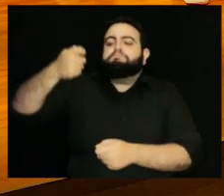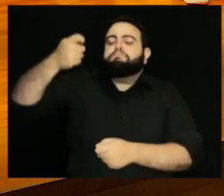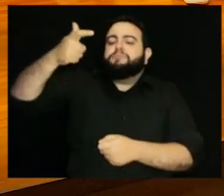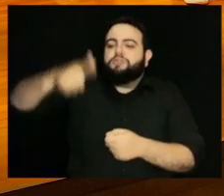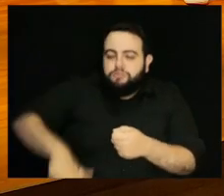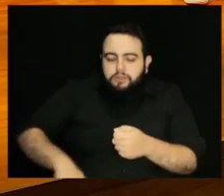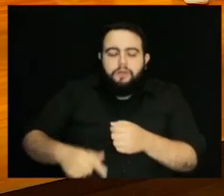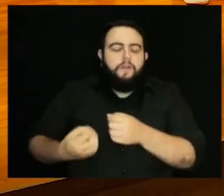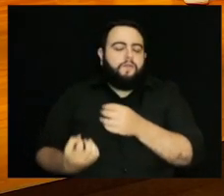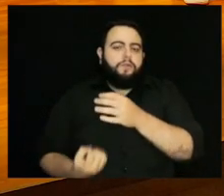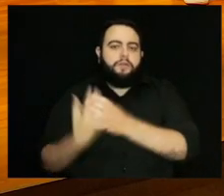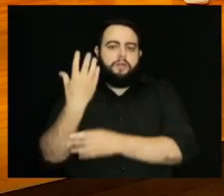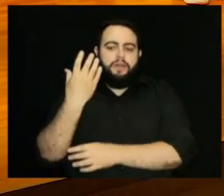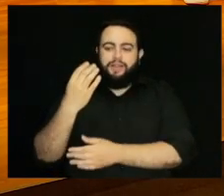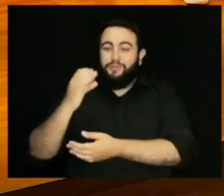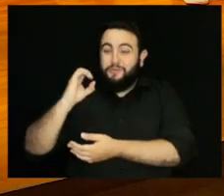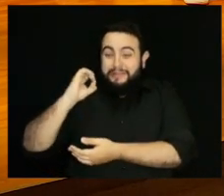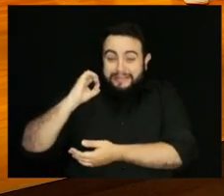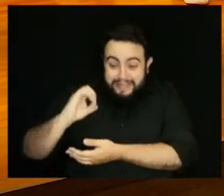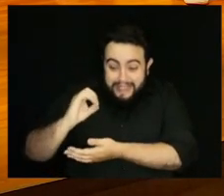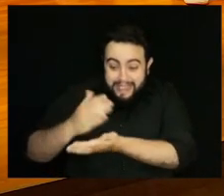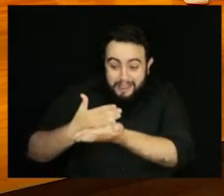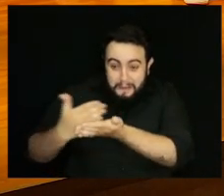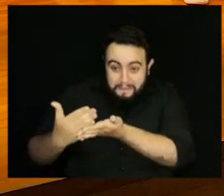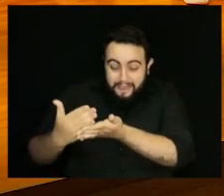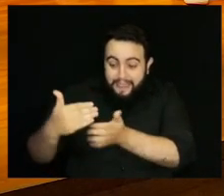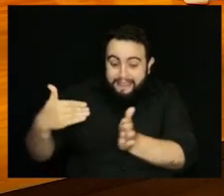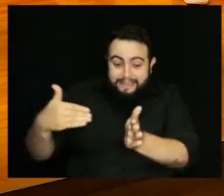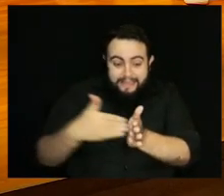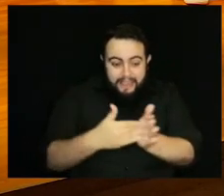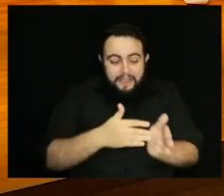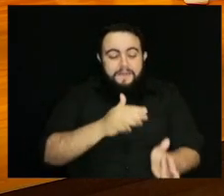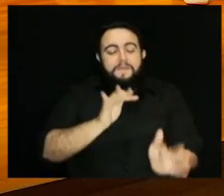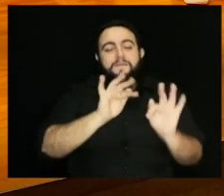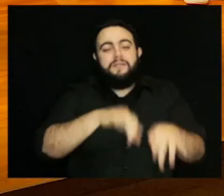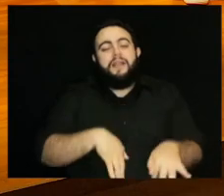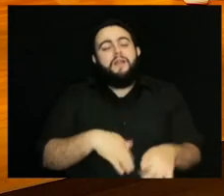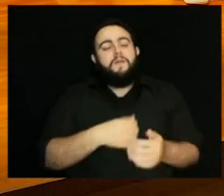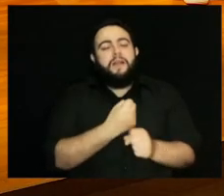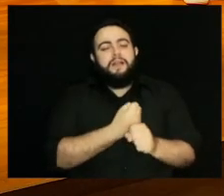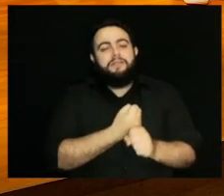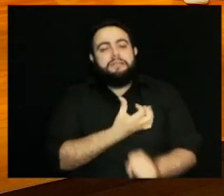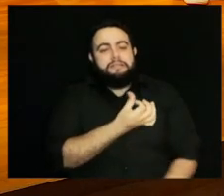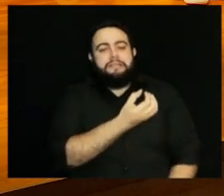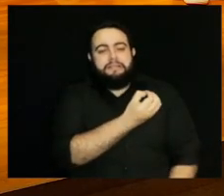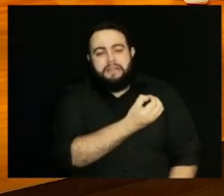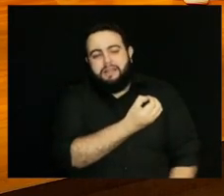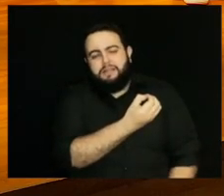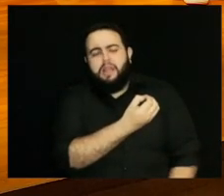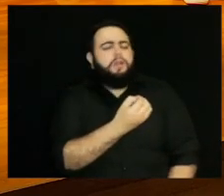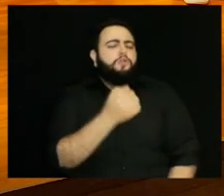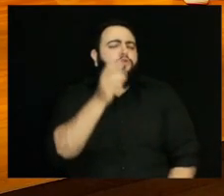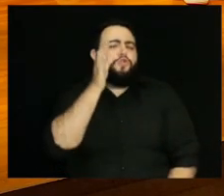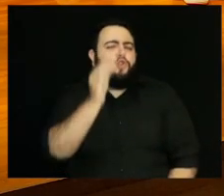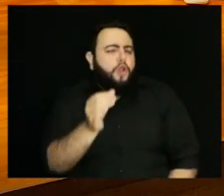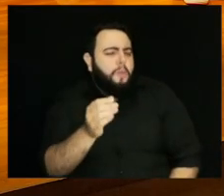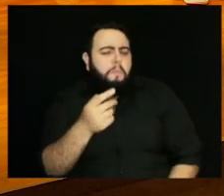do zero a partir do final dos anos 60. Isso é muito curioso porque